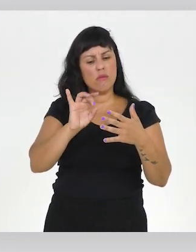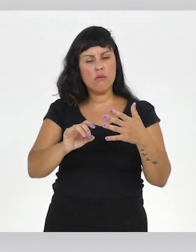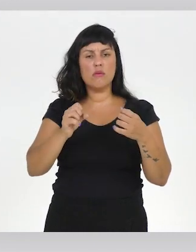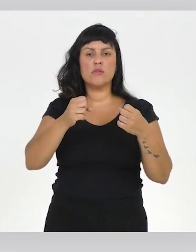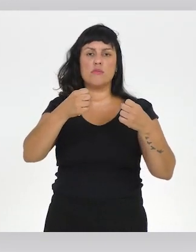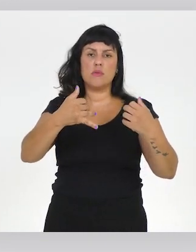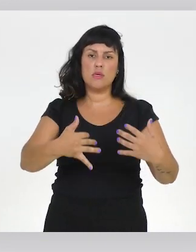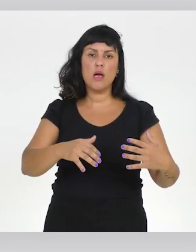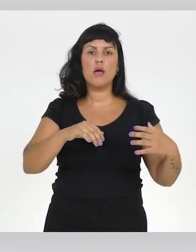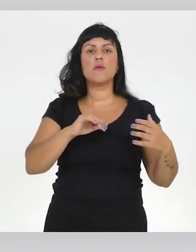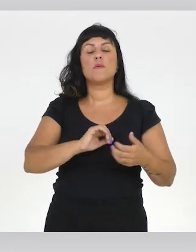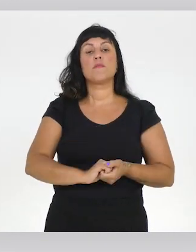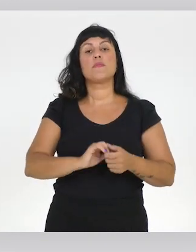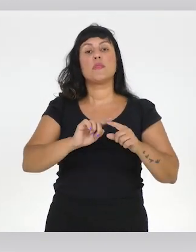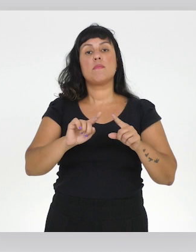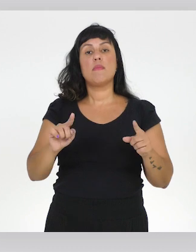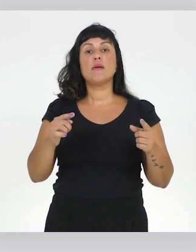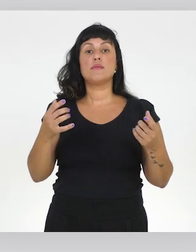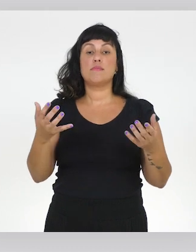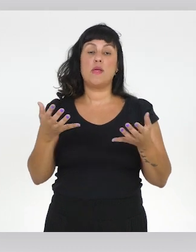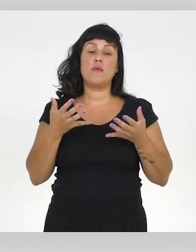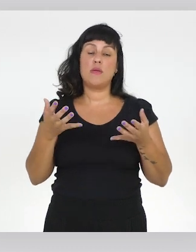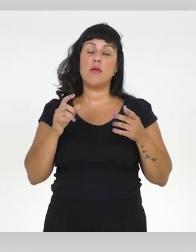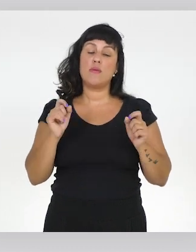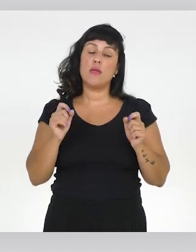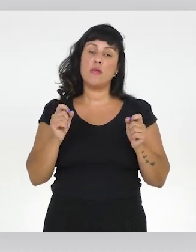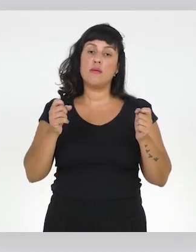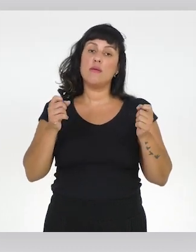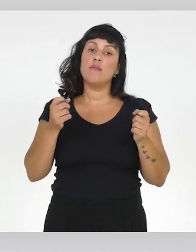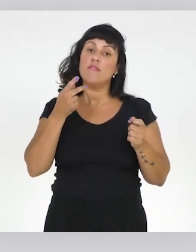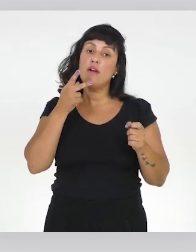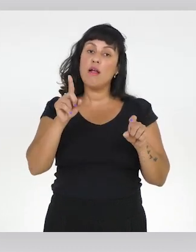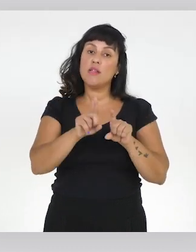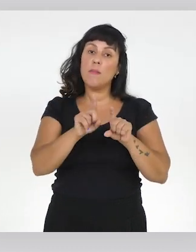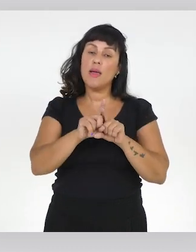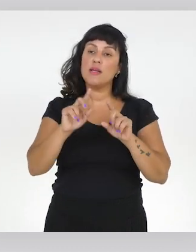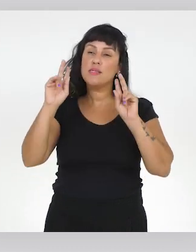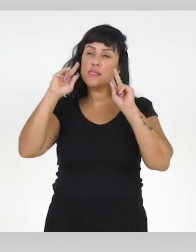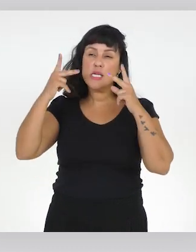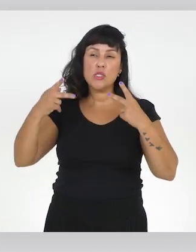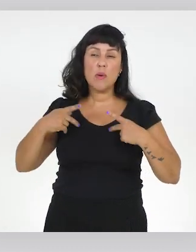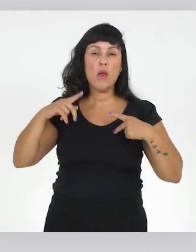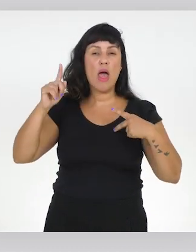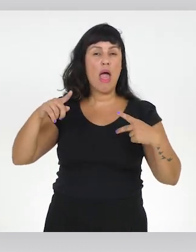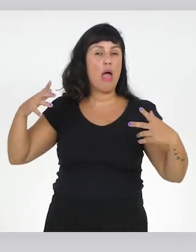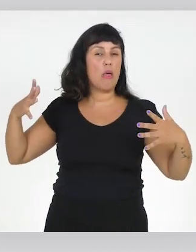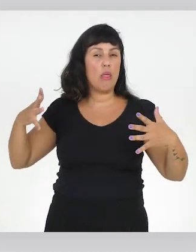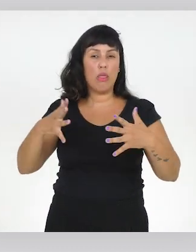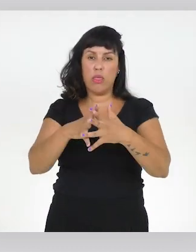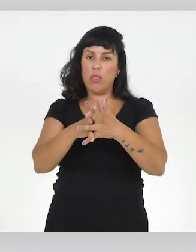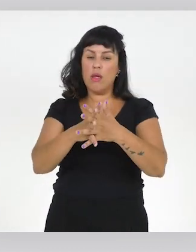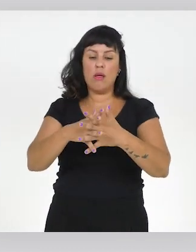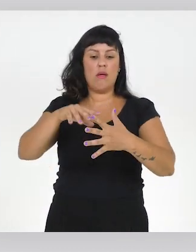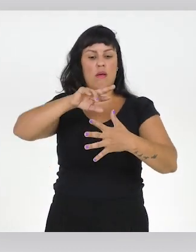que somos seres humanos complexos, então um mecanismo pode estar associada a outro em um indivíduo.